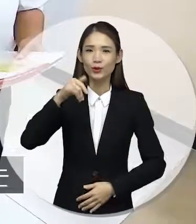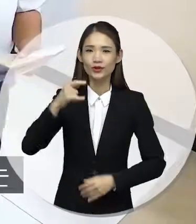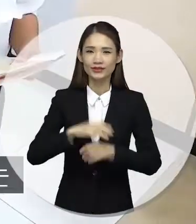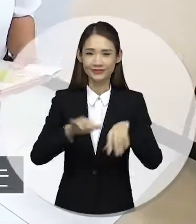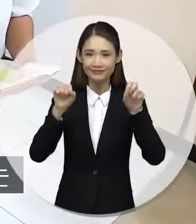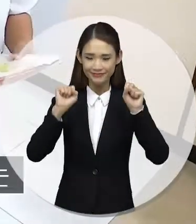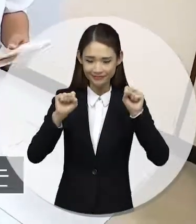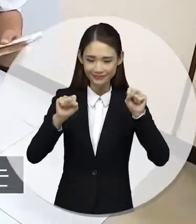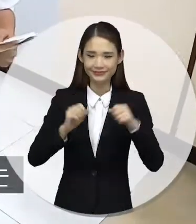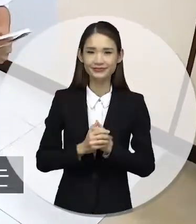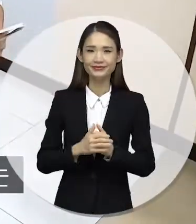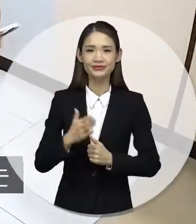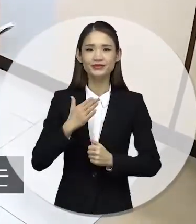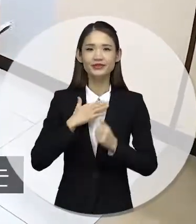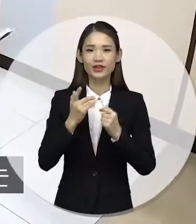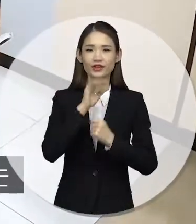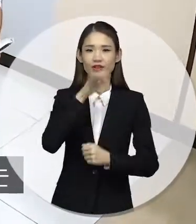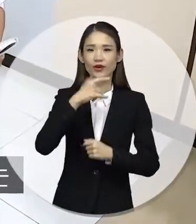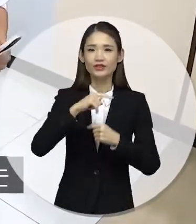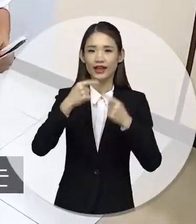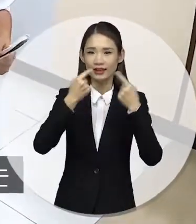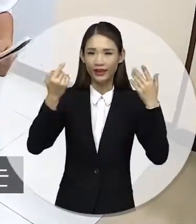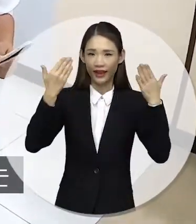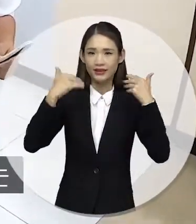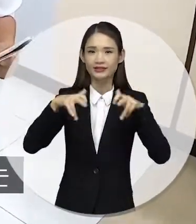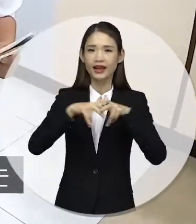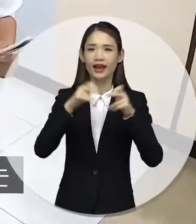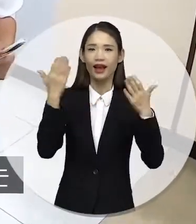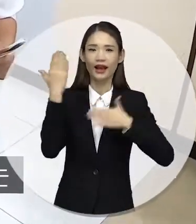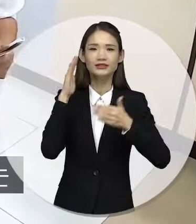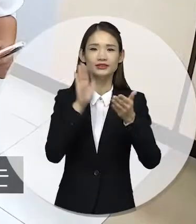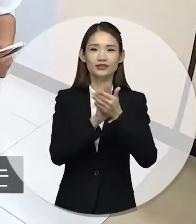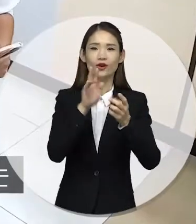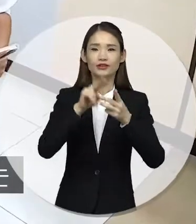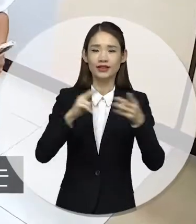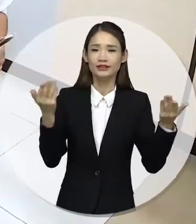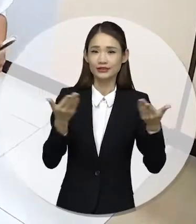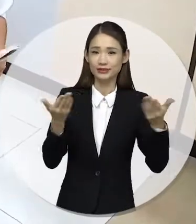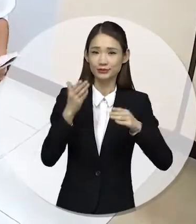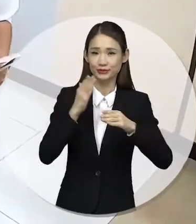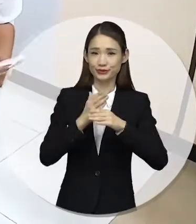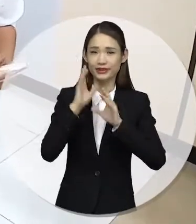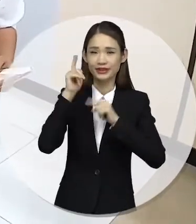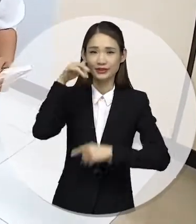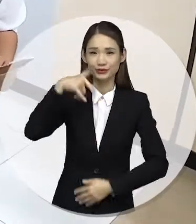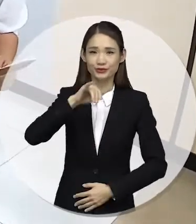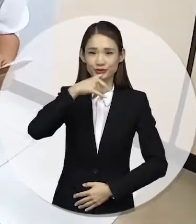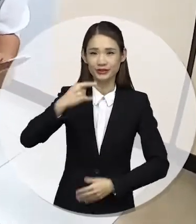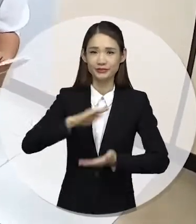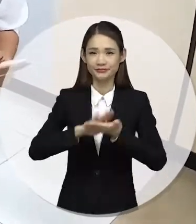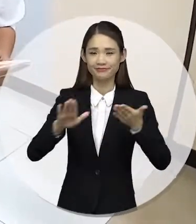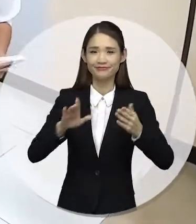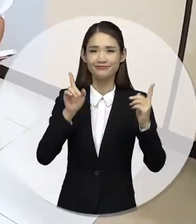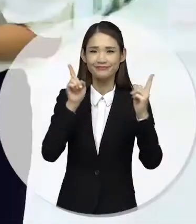이주희 : 아, 네. 안녕하세요? 저는 연세대학교 장애 학생지원센터에서 근무하고 있는 이주희라고 하고요. 만나서 반갑습니다.